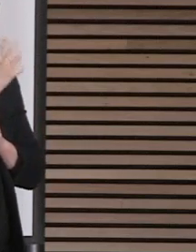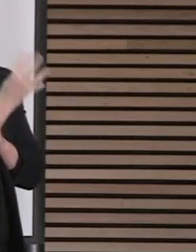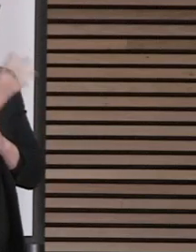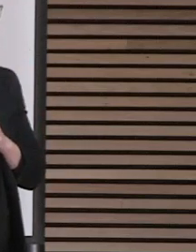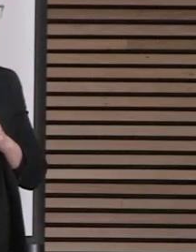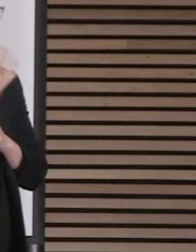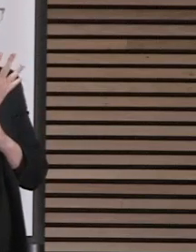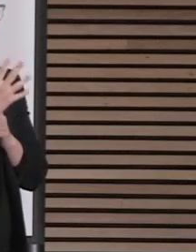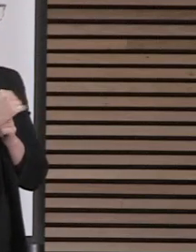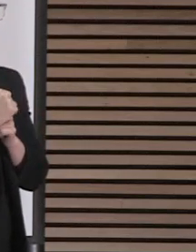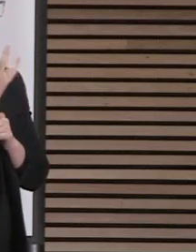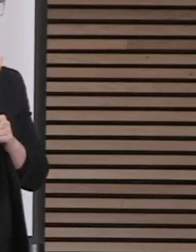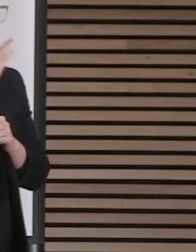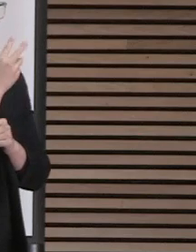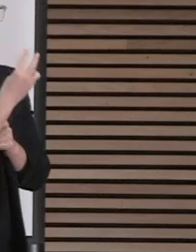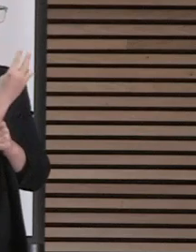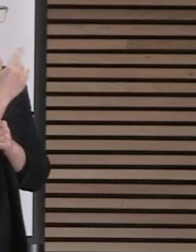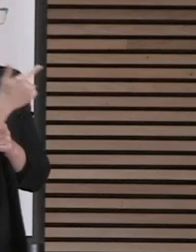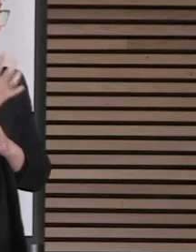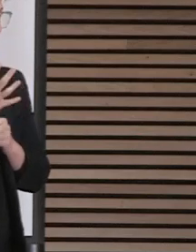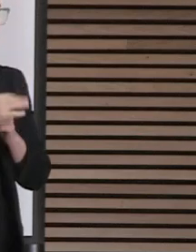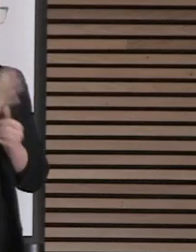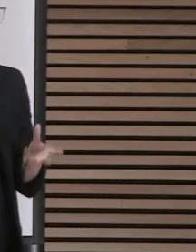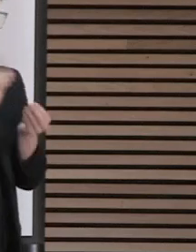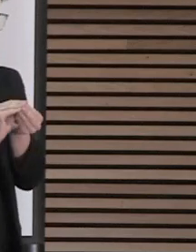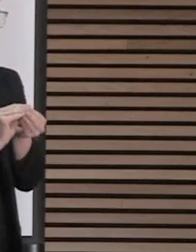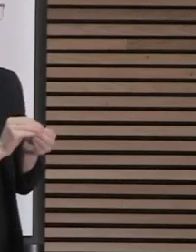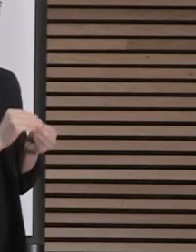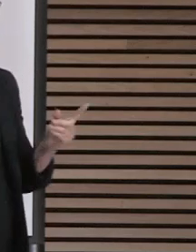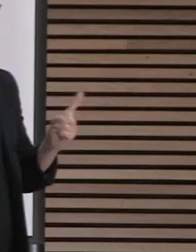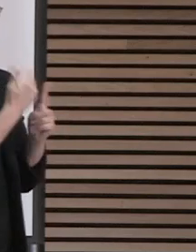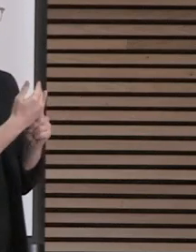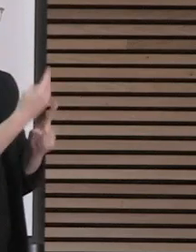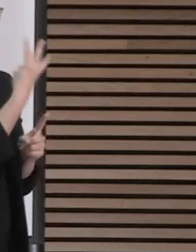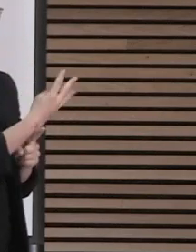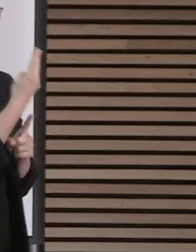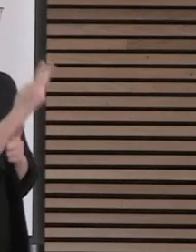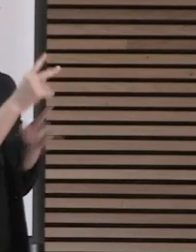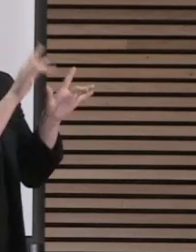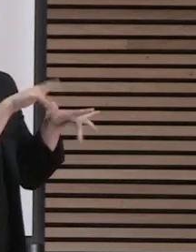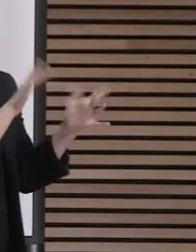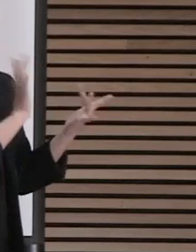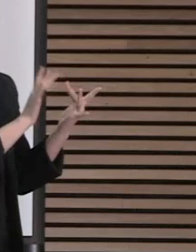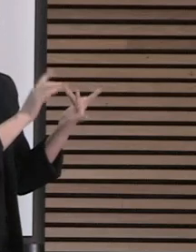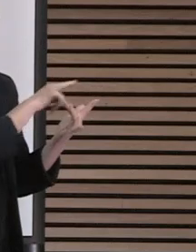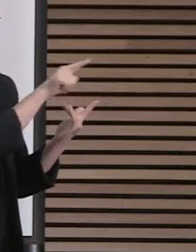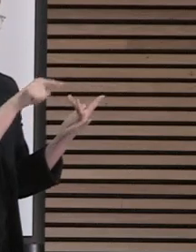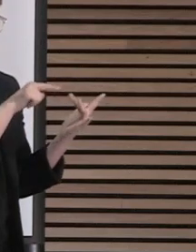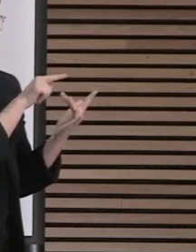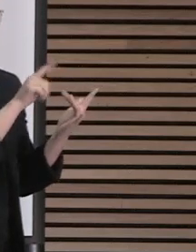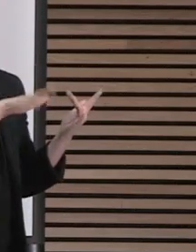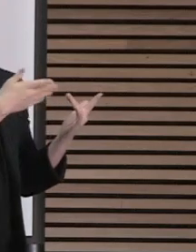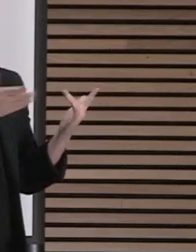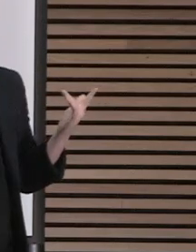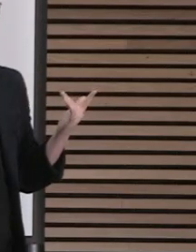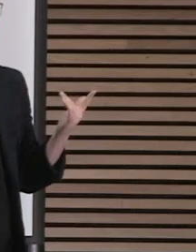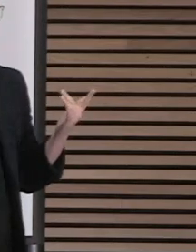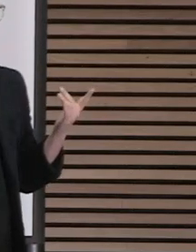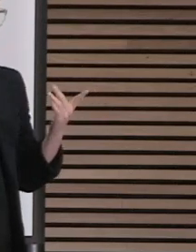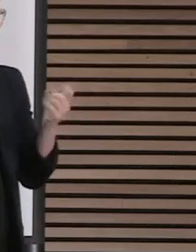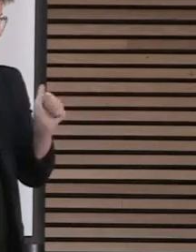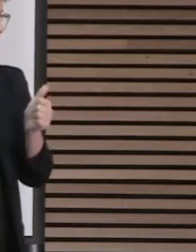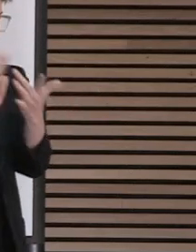Na i tenei ata, ko taatau